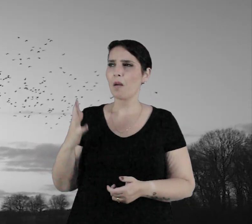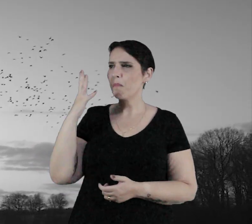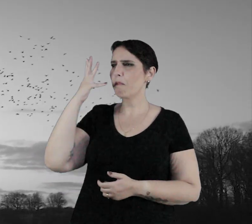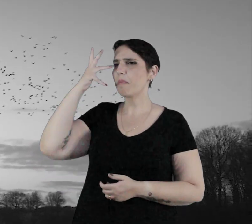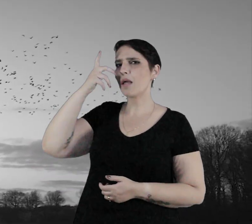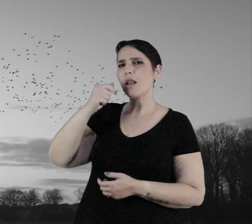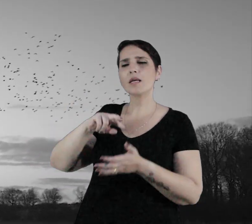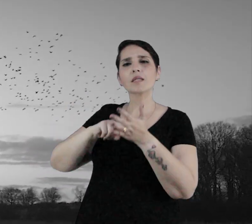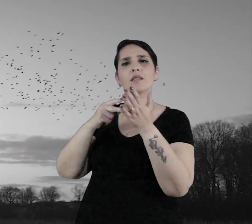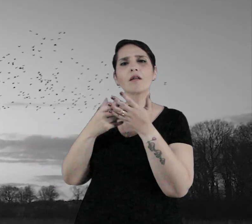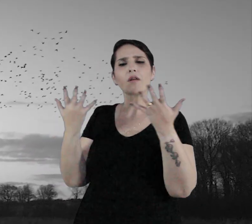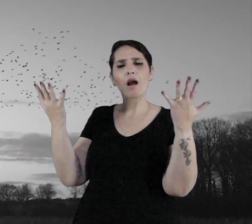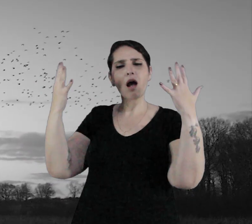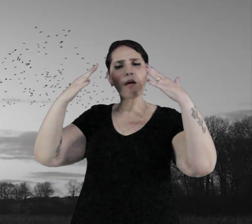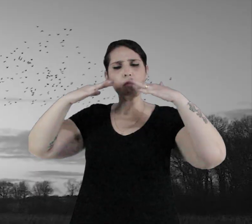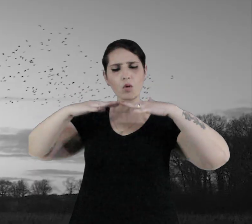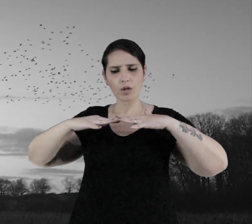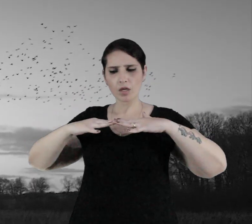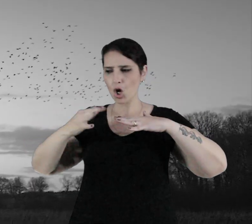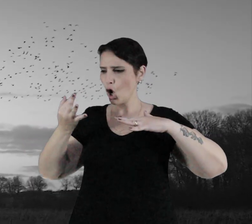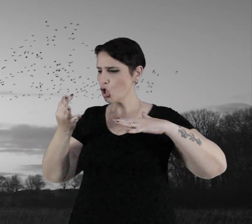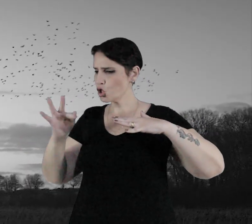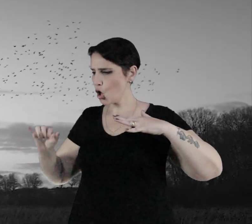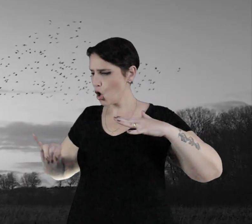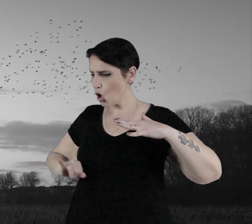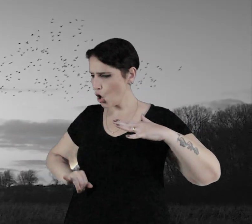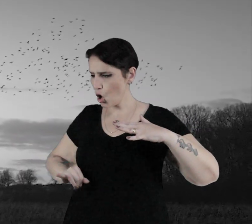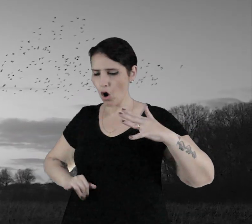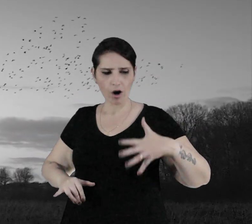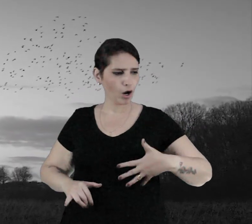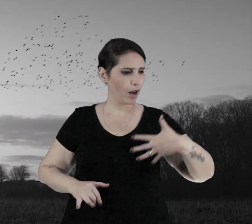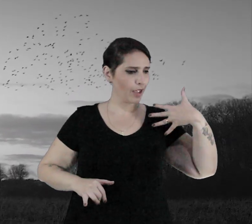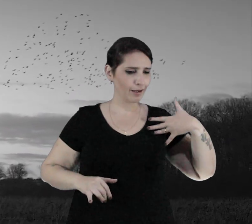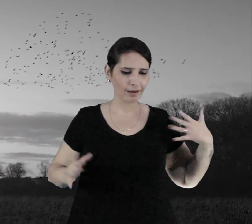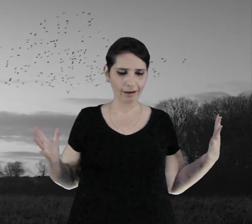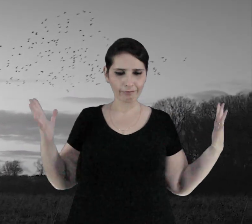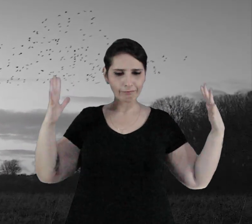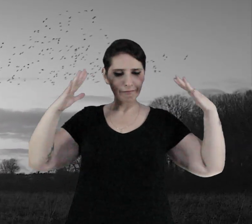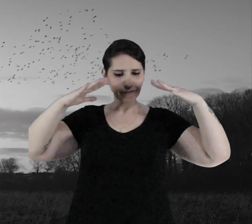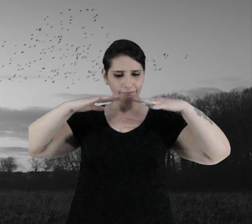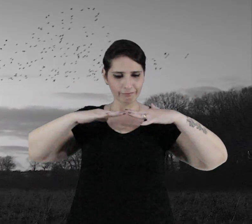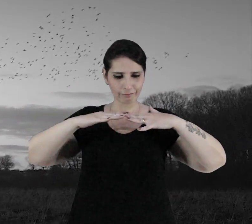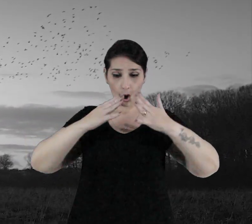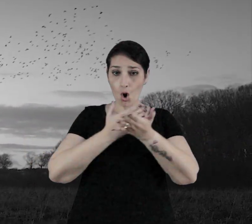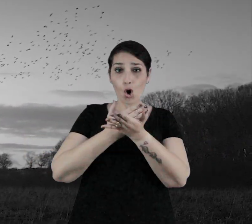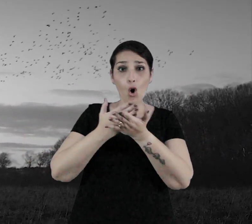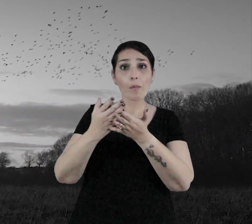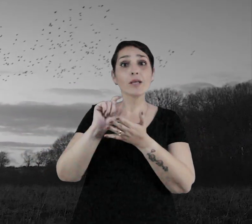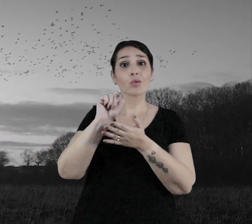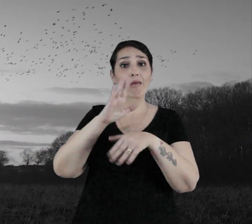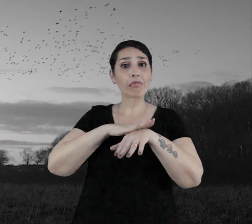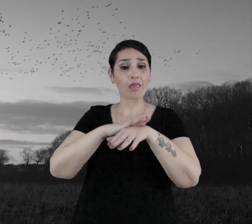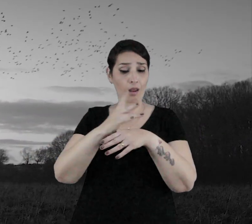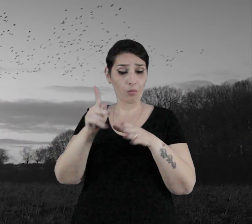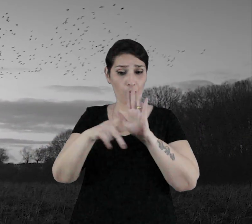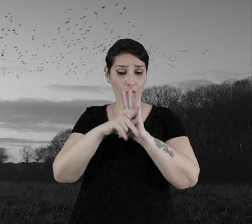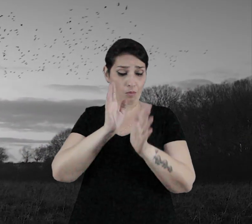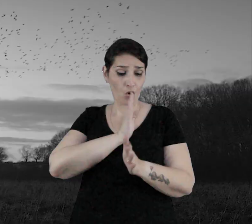A beleza é uma harmonia entre dor e contentamento que começa no tempo interno do coração